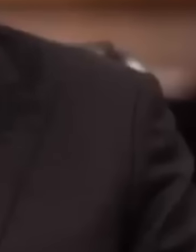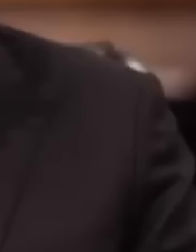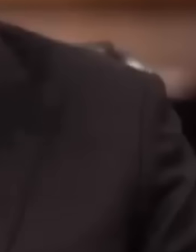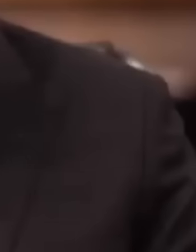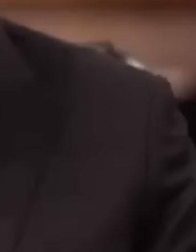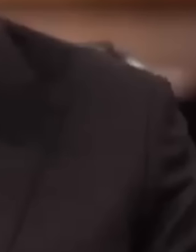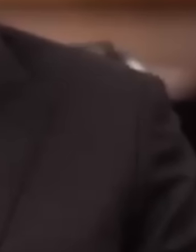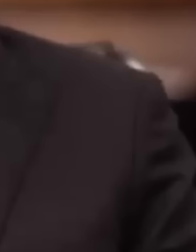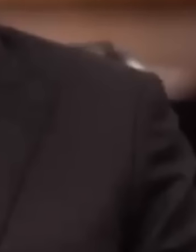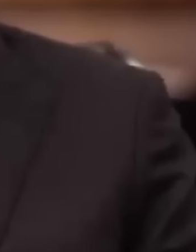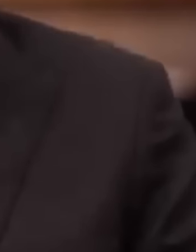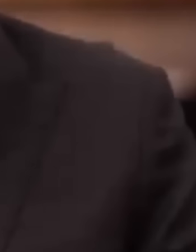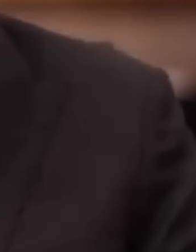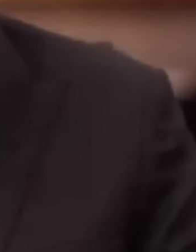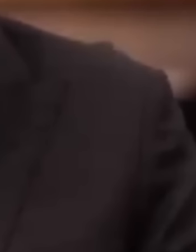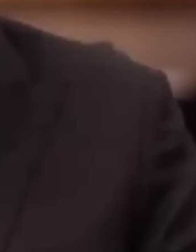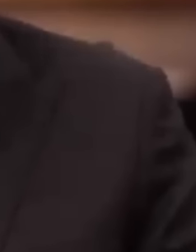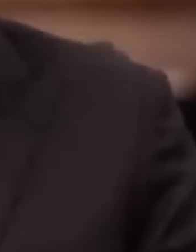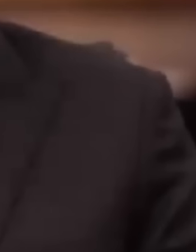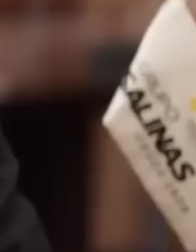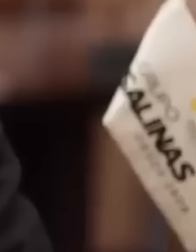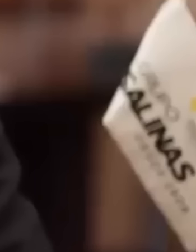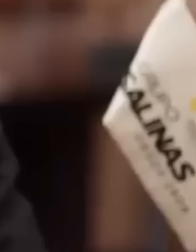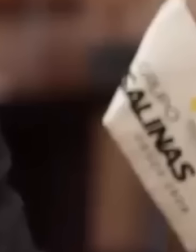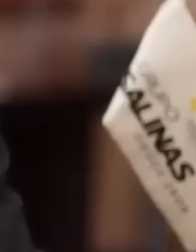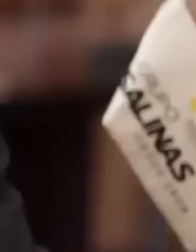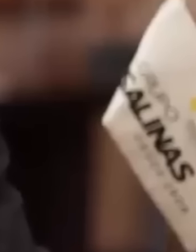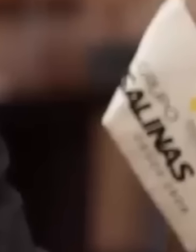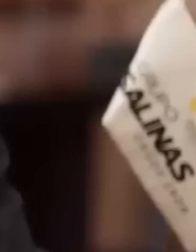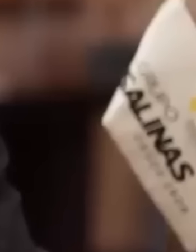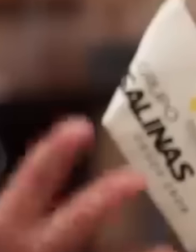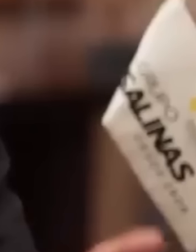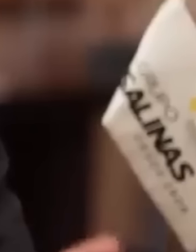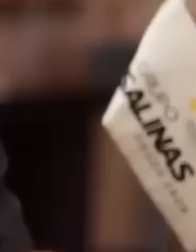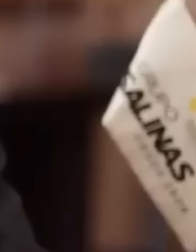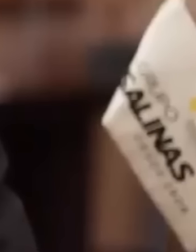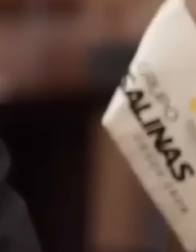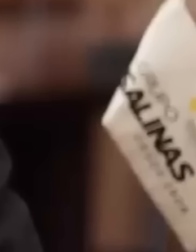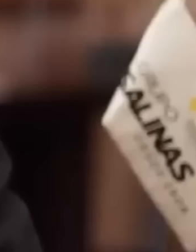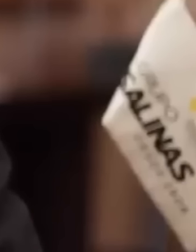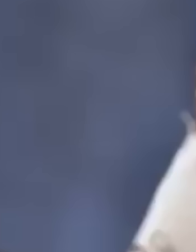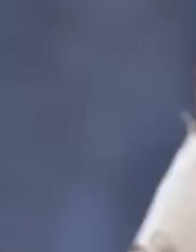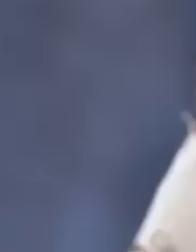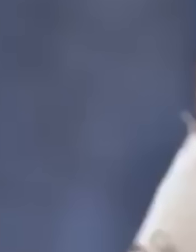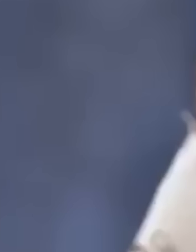siempre ha existido disposición para encontrar una solución. No hemos buscado el conflicto,